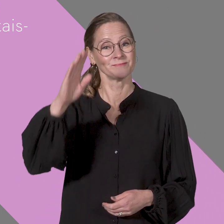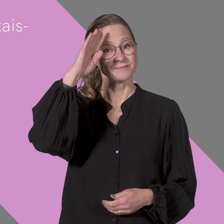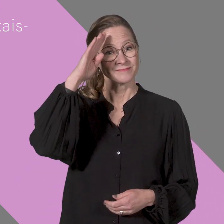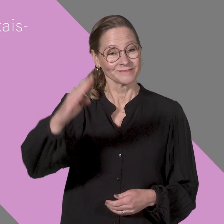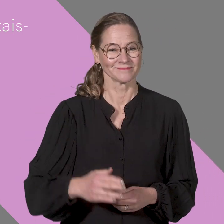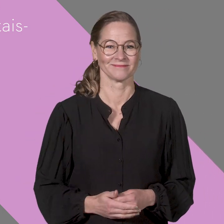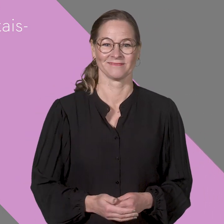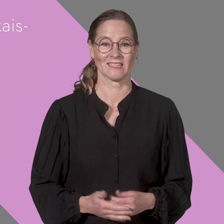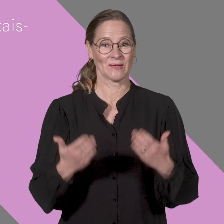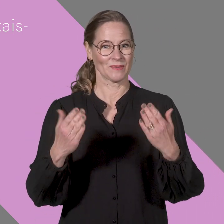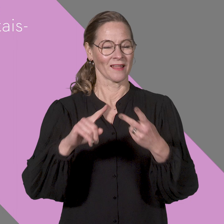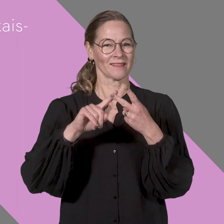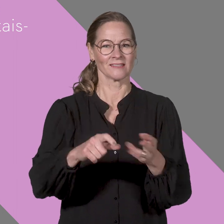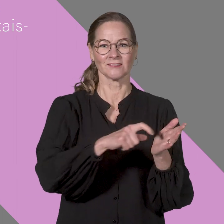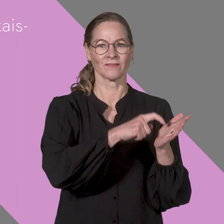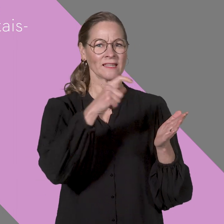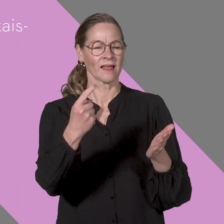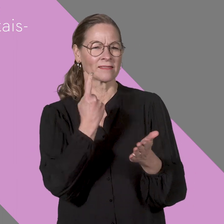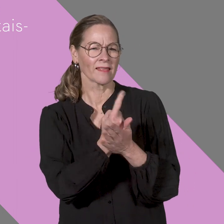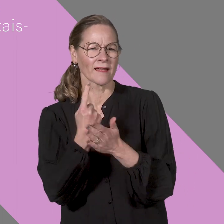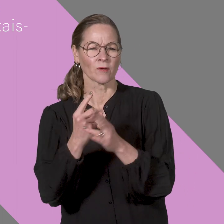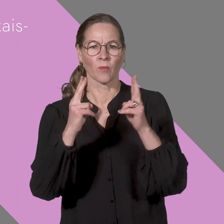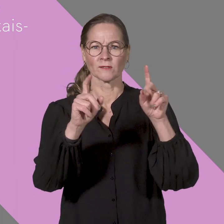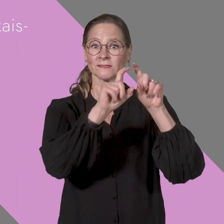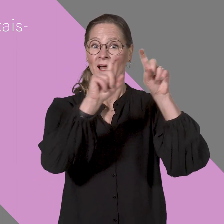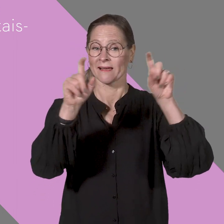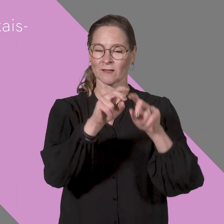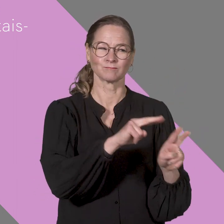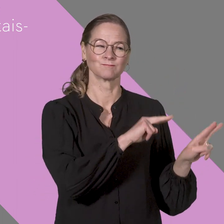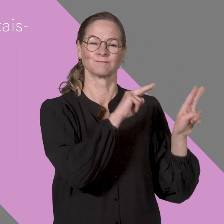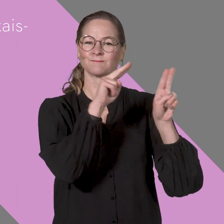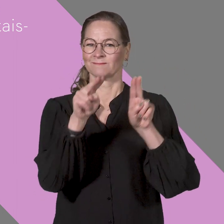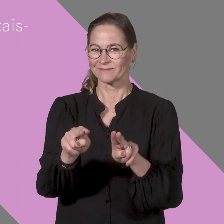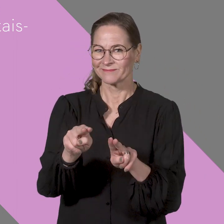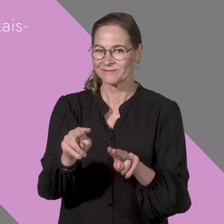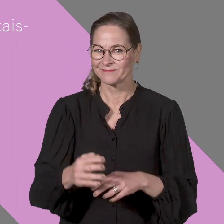Hei! On taas aika käydä läpi viikon tärkeimpiä uutisaiheita.